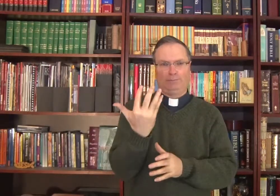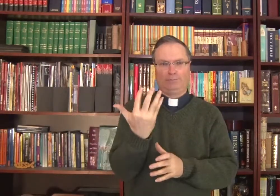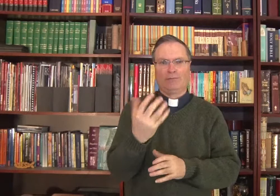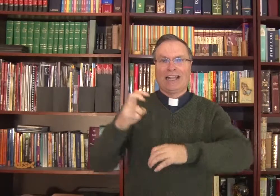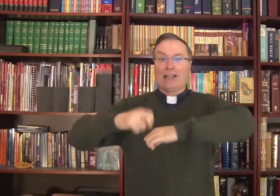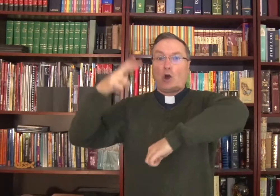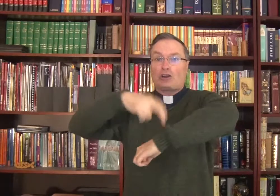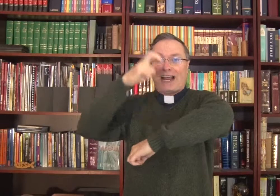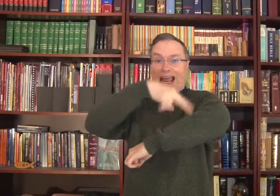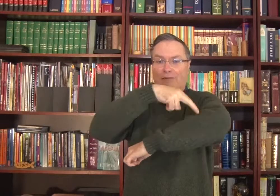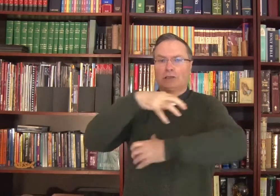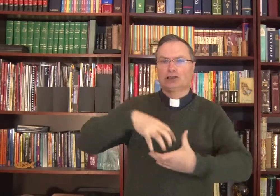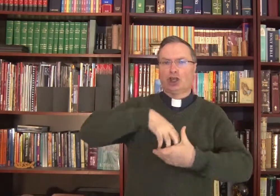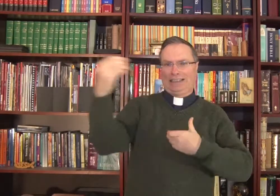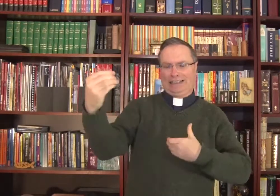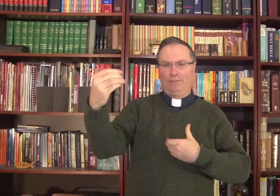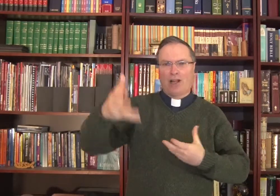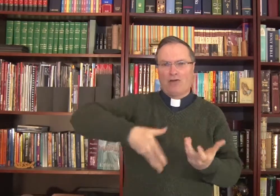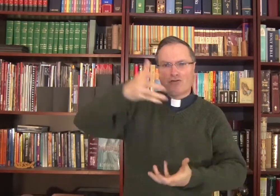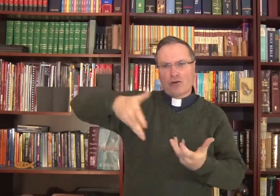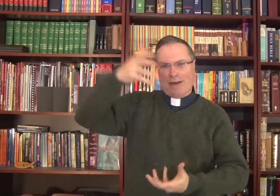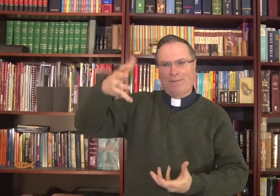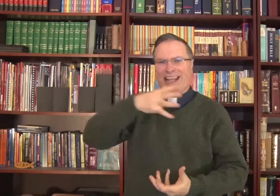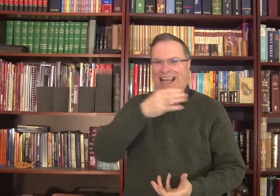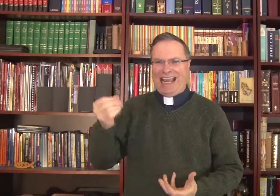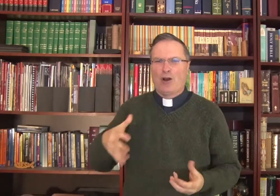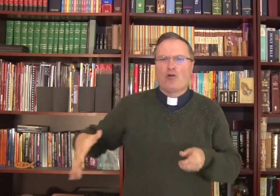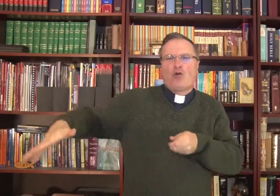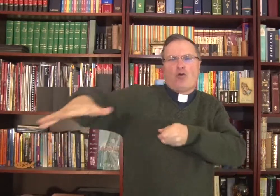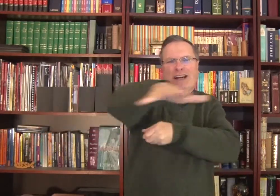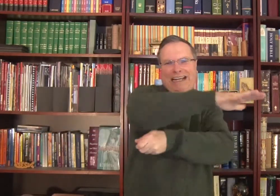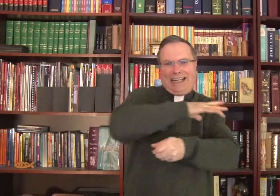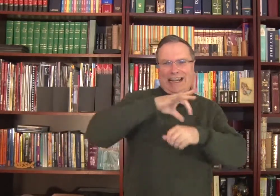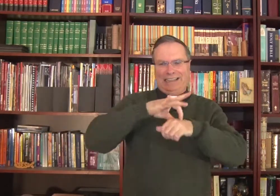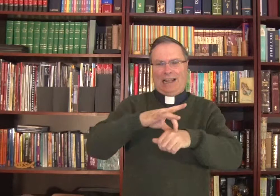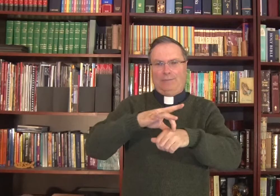Des sauterelles sortirent de la fumée et couvrirent la terre,